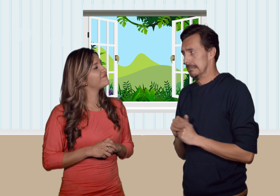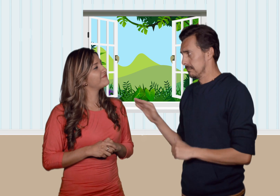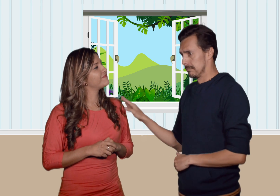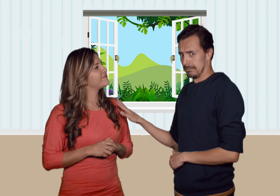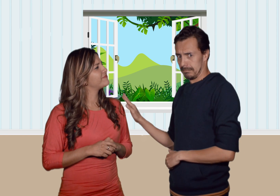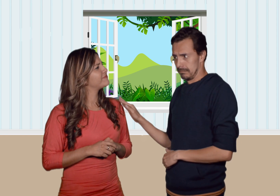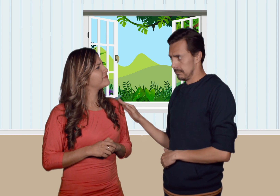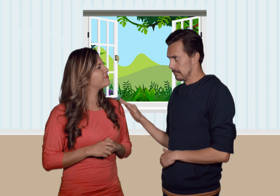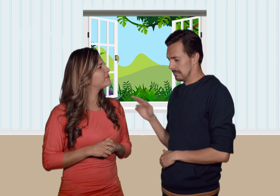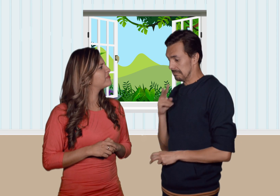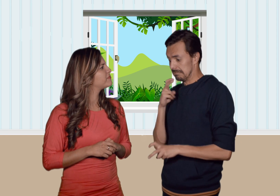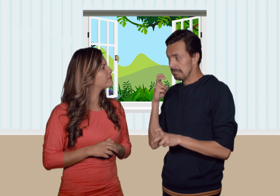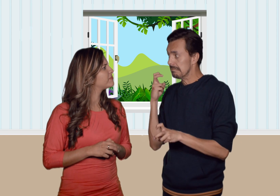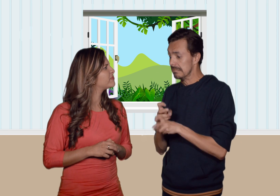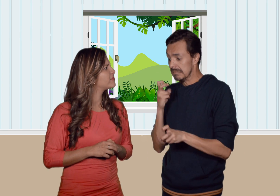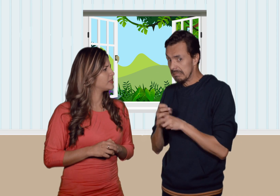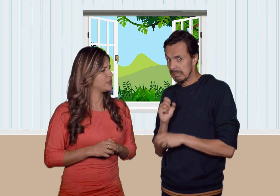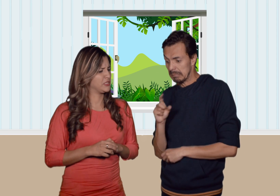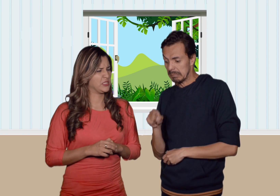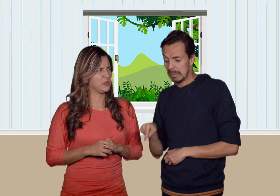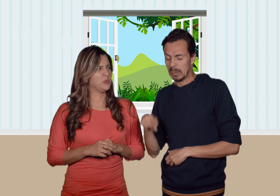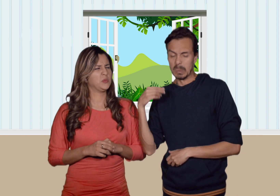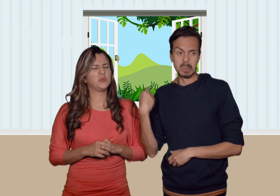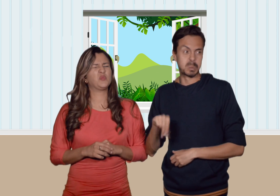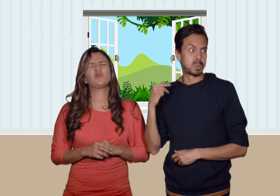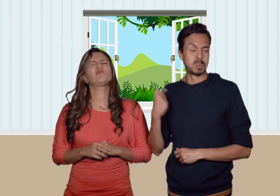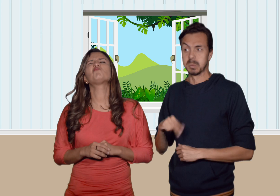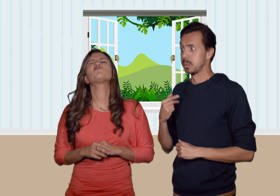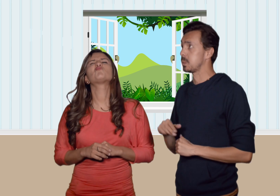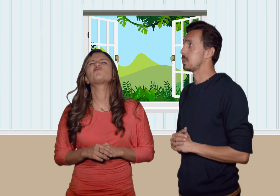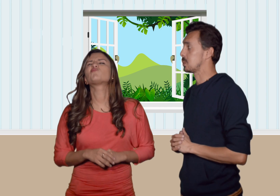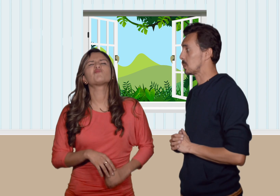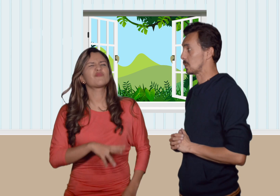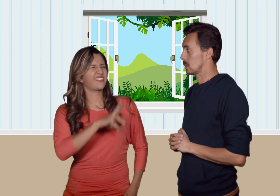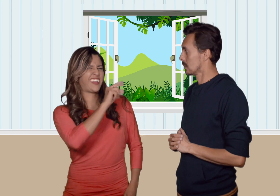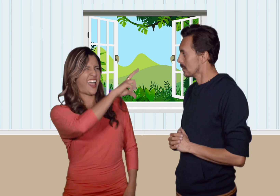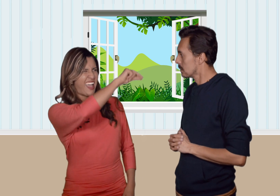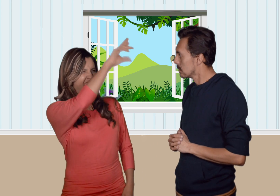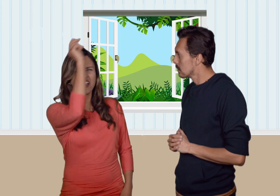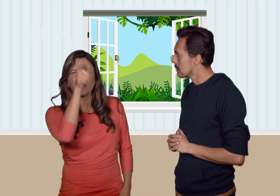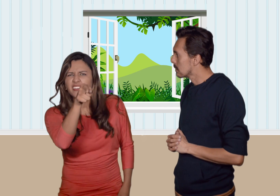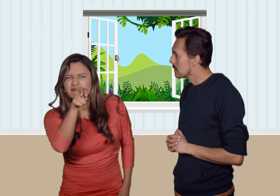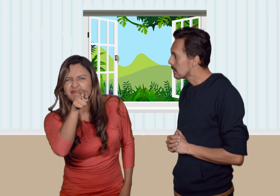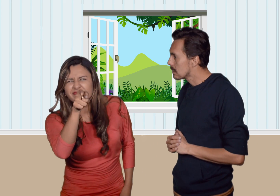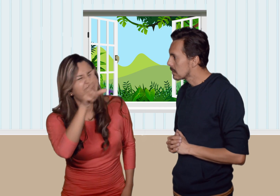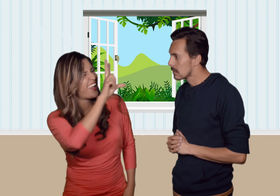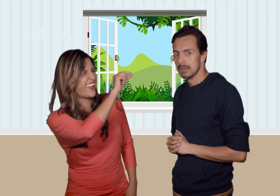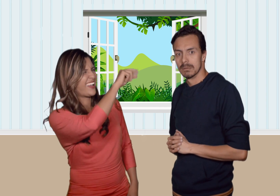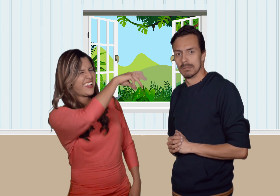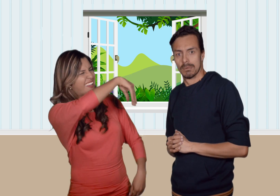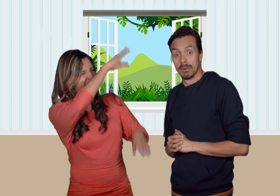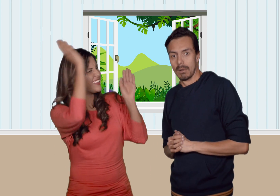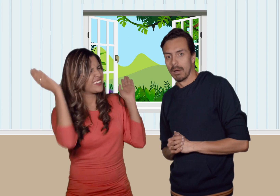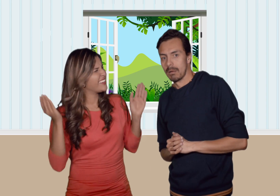Las preguntas eran muy difíciles, ¿cierto? ¡No! No, ¿ustedes qué piensan? No, no eran para nada difíciles.